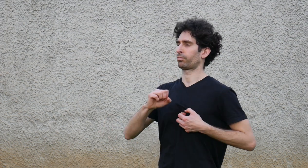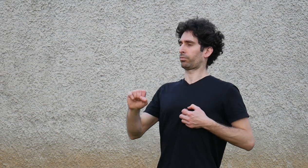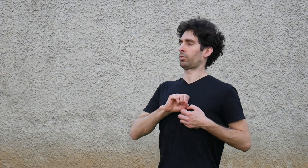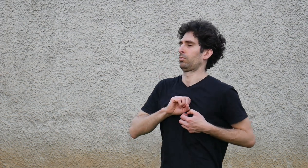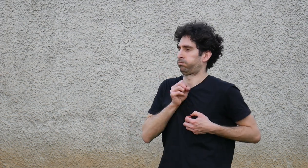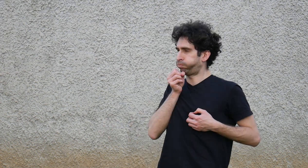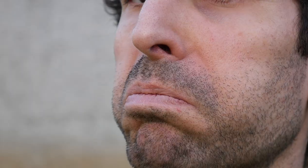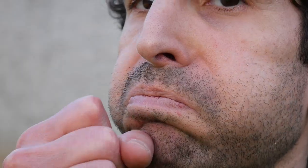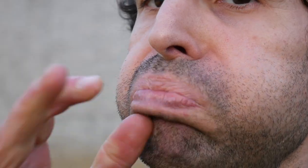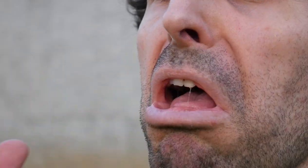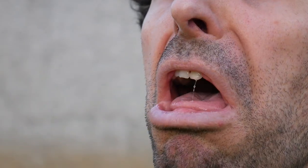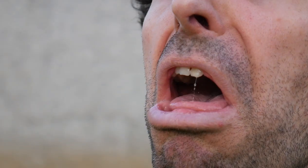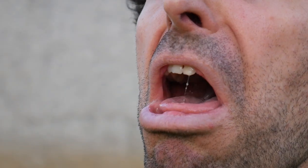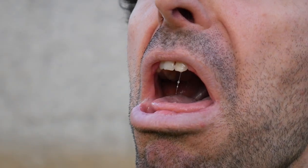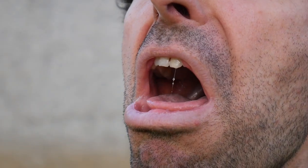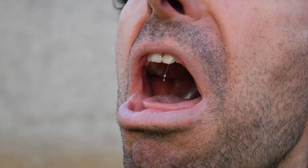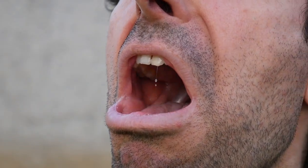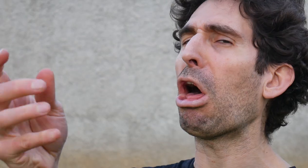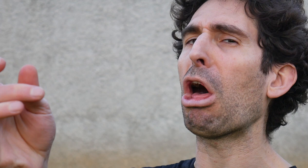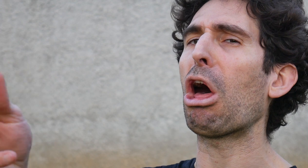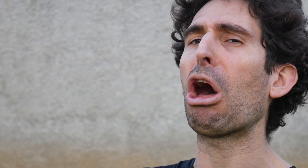pour un "pet oral".